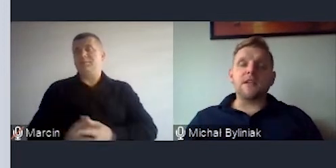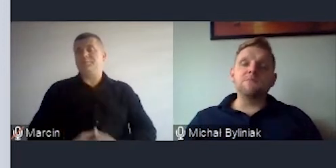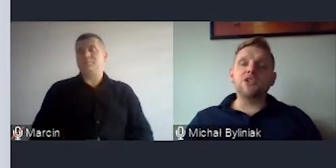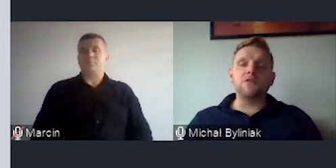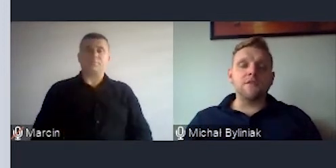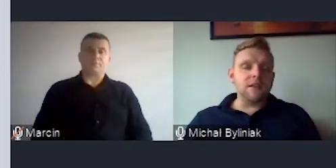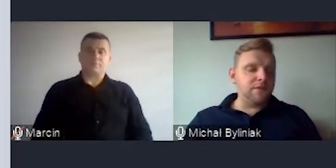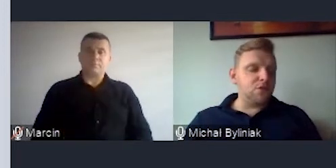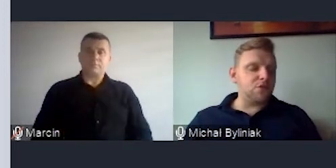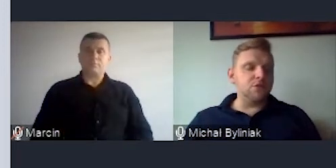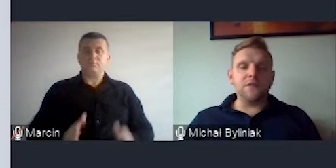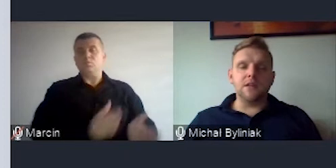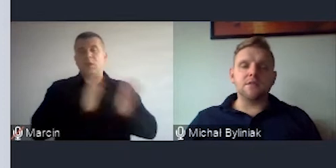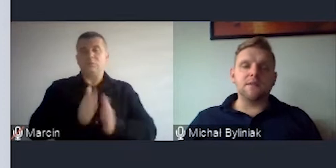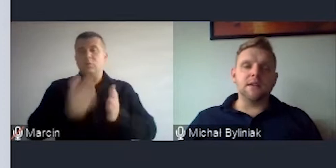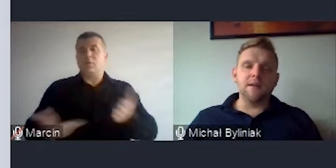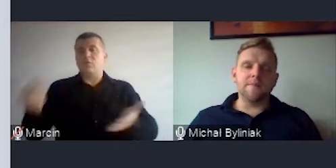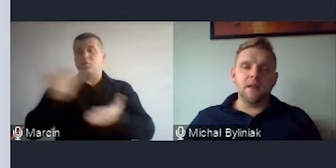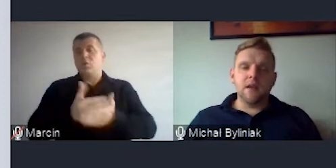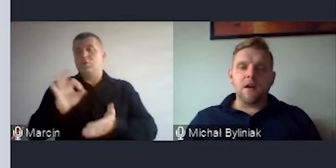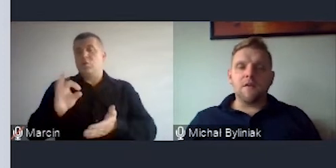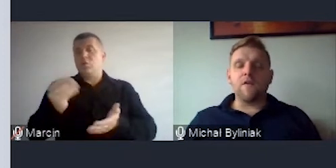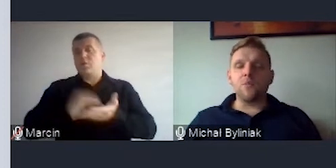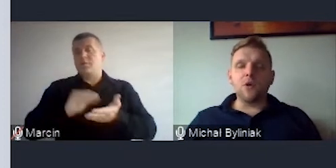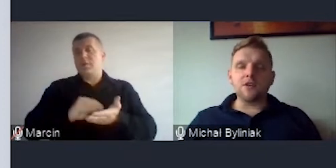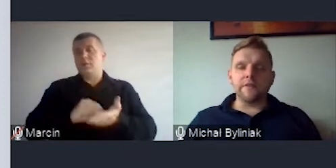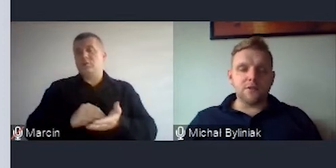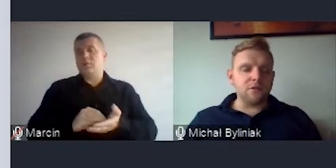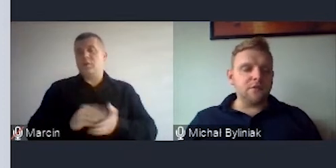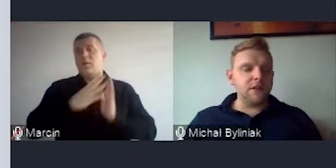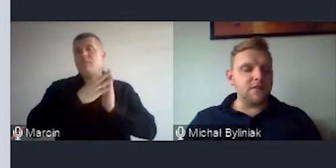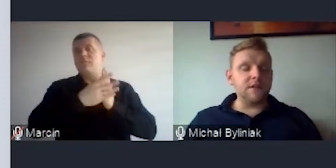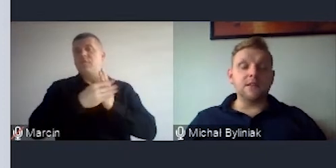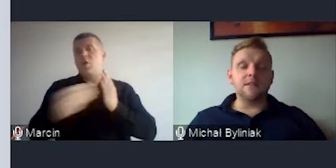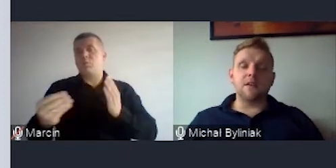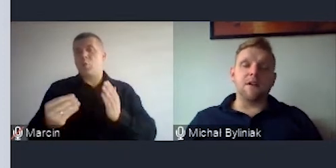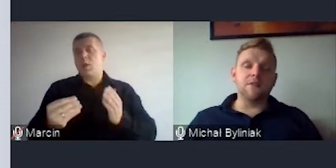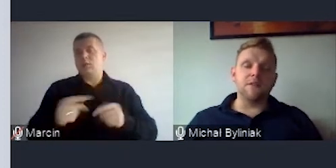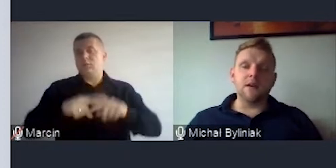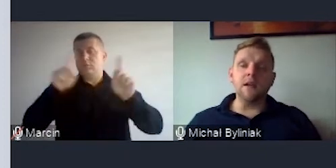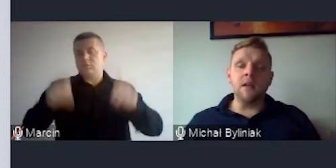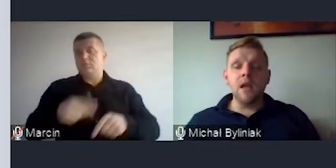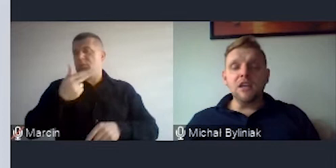Poza tym przygotowanie wniosku o dofinansowanie, formularza wniosku o dofinansowanie jest niekwalifikowalne